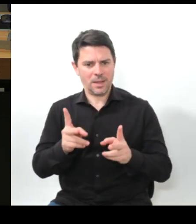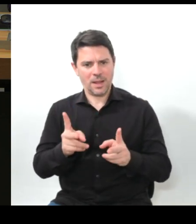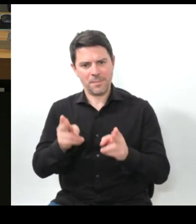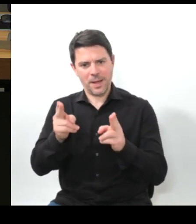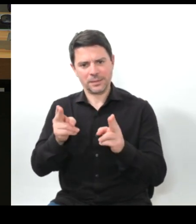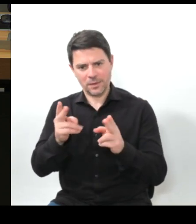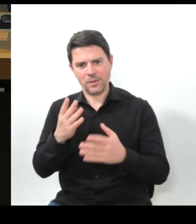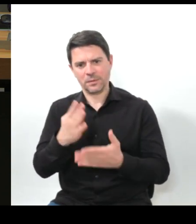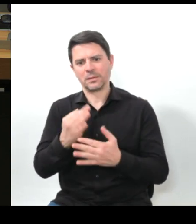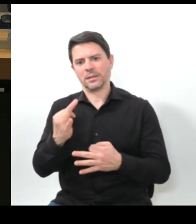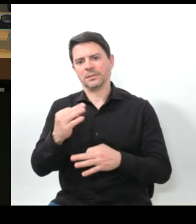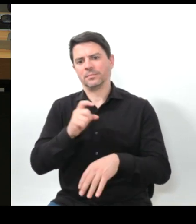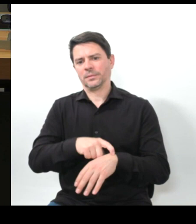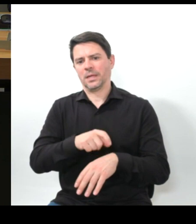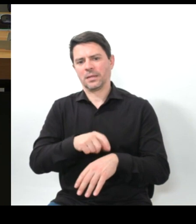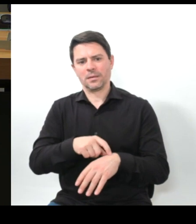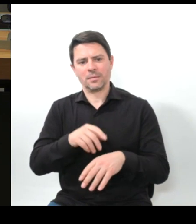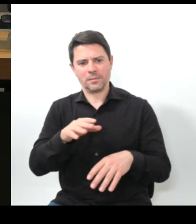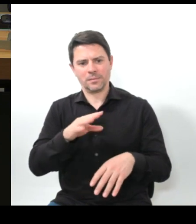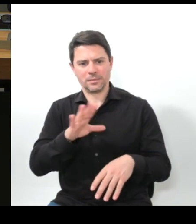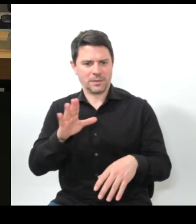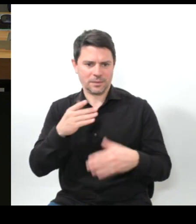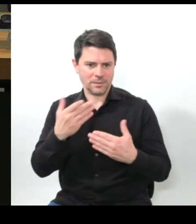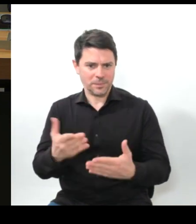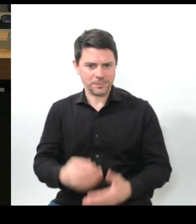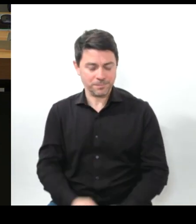erschöpft sich unsere Verantwortung aber nicht auf der Ebene des Landes.